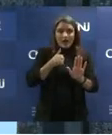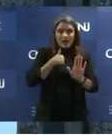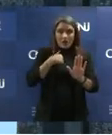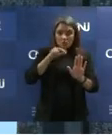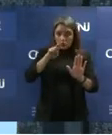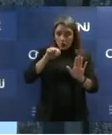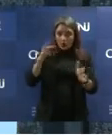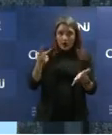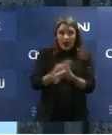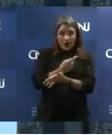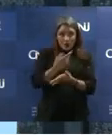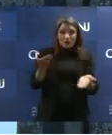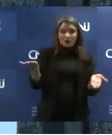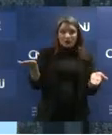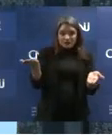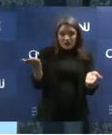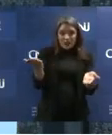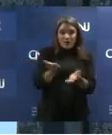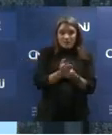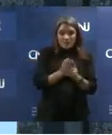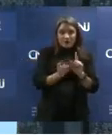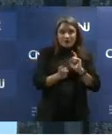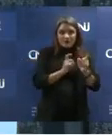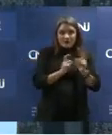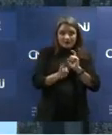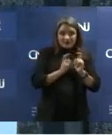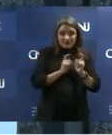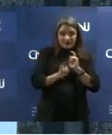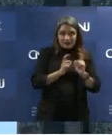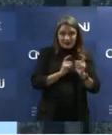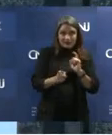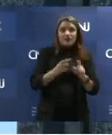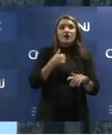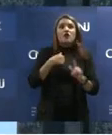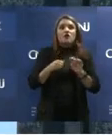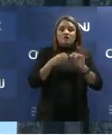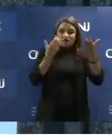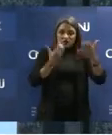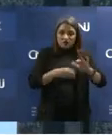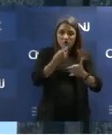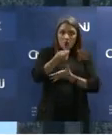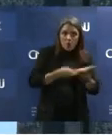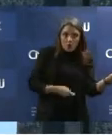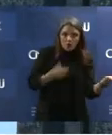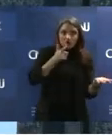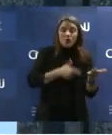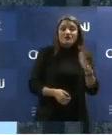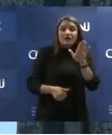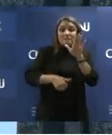concurso foi destacado que me ajudou a ir para o lugar. Foi promovido em toda a minha vida por merecimento